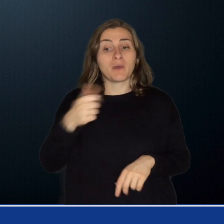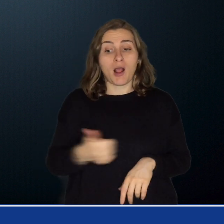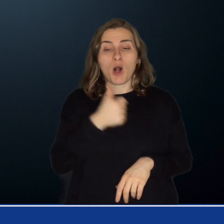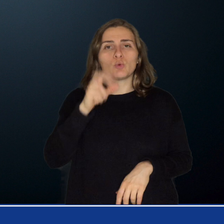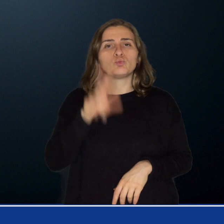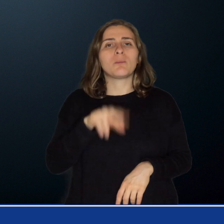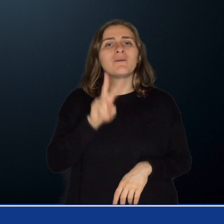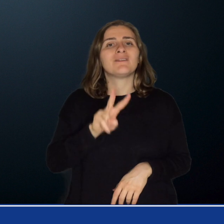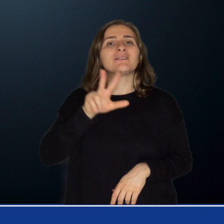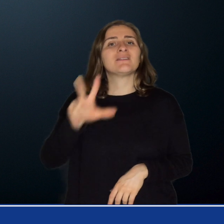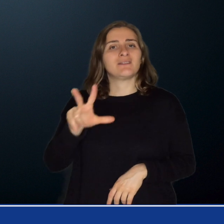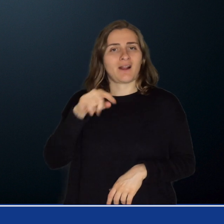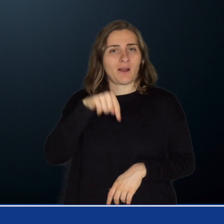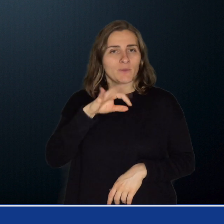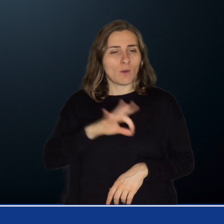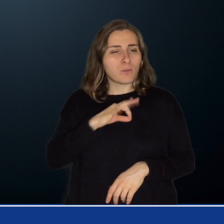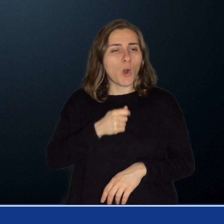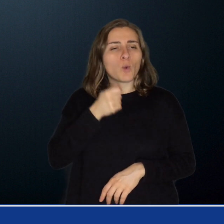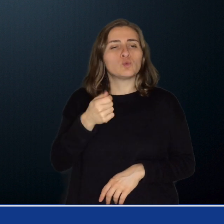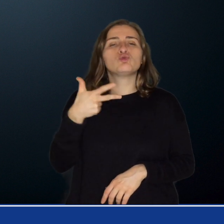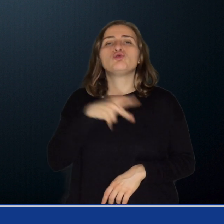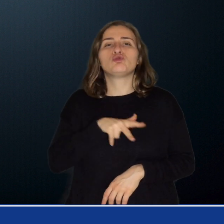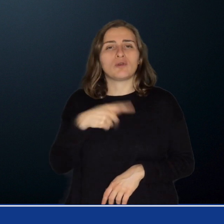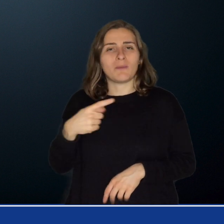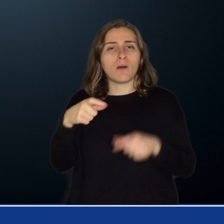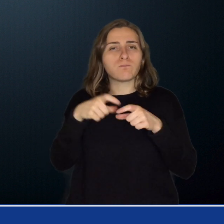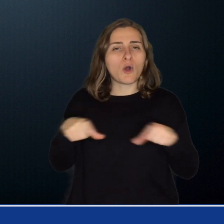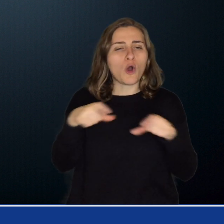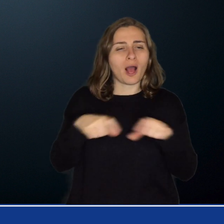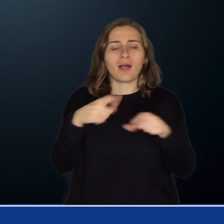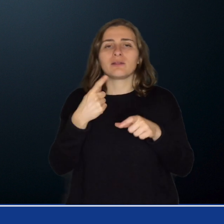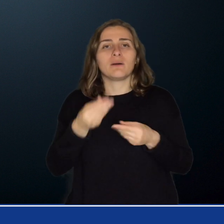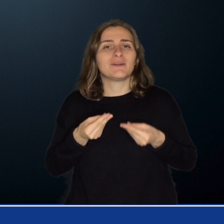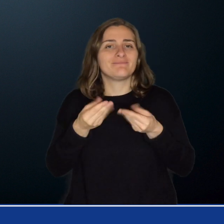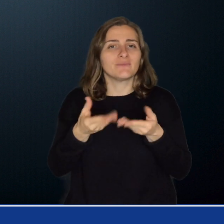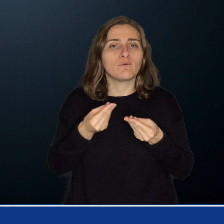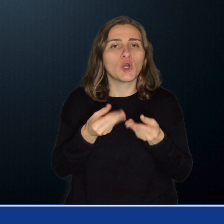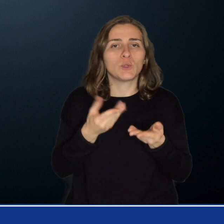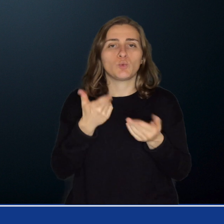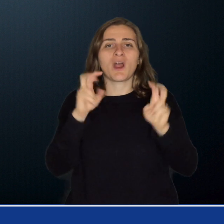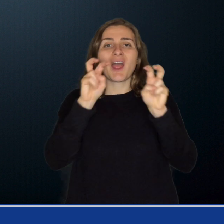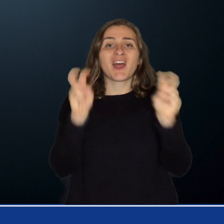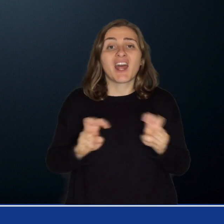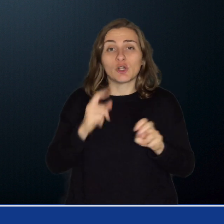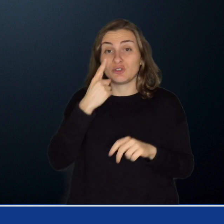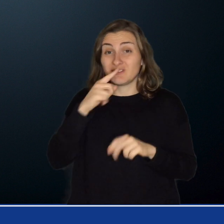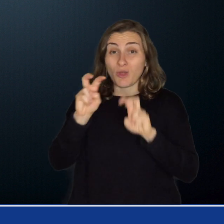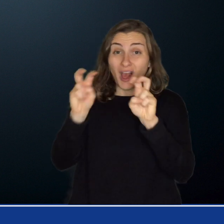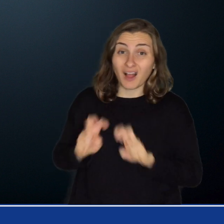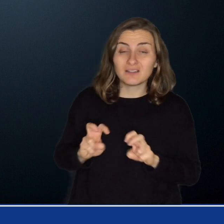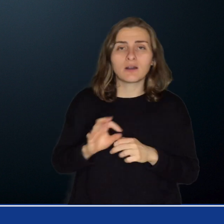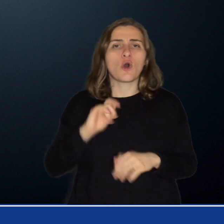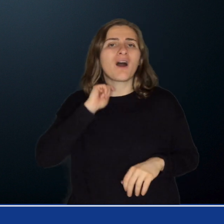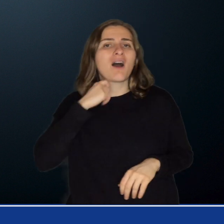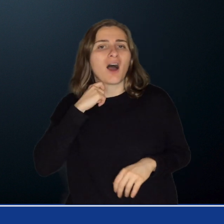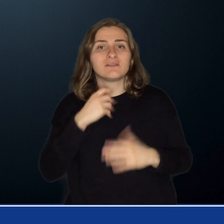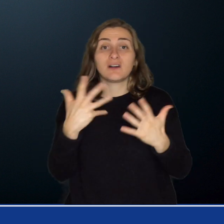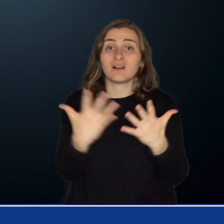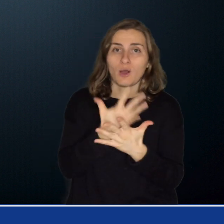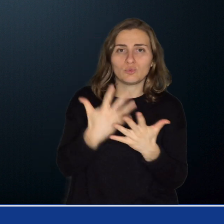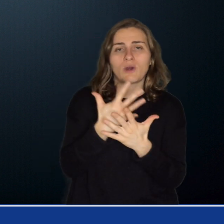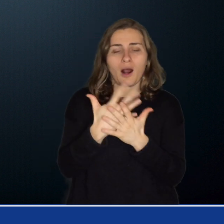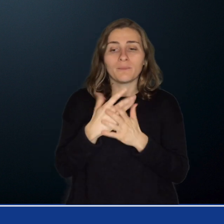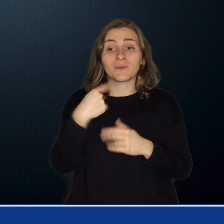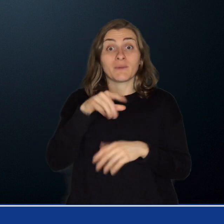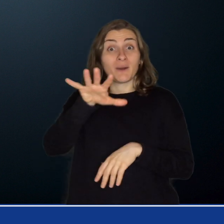Per l’anno 2023 per accedere al bonus sociale bollette per la fornitura di energia elettrica e gas naturale